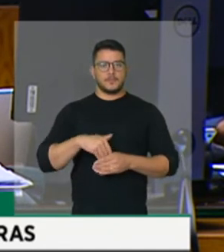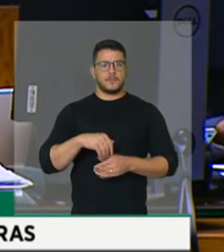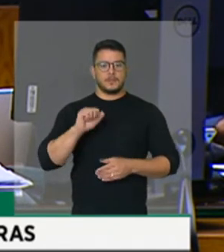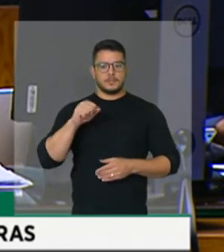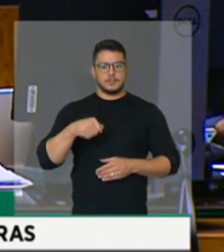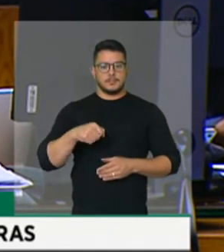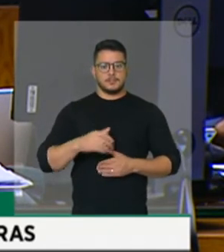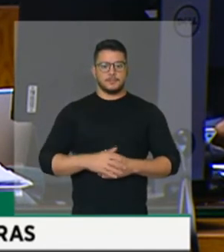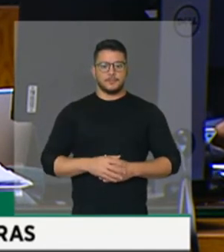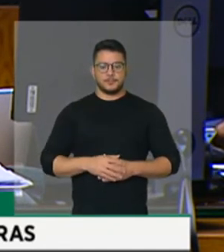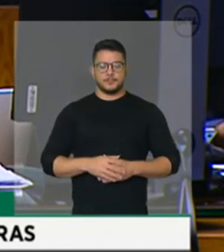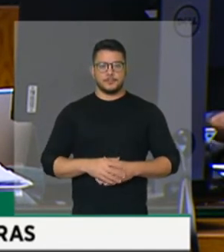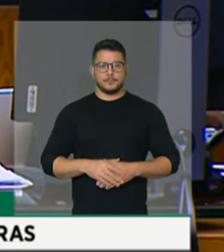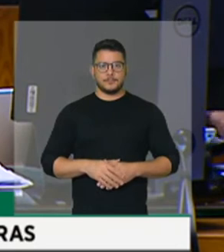OBSTRUÇÃO OU NÃO? FOI NÃO.